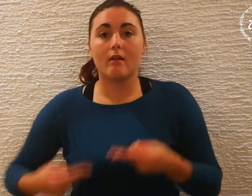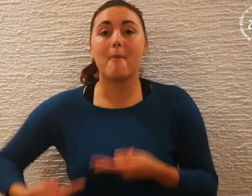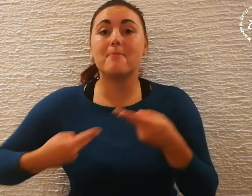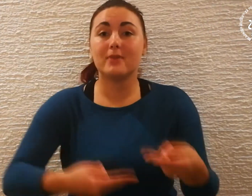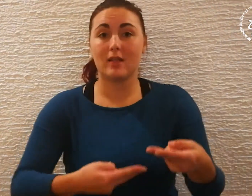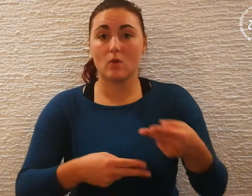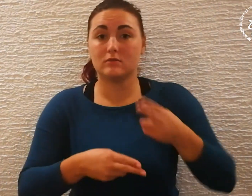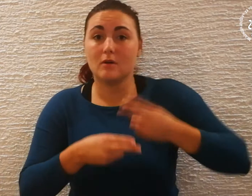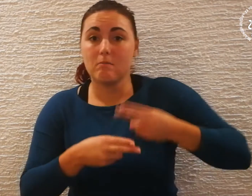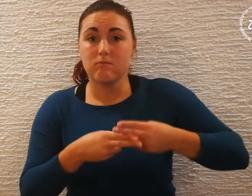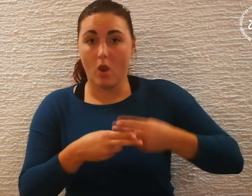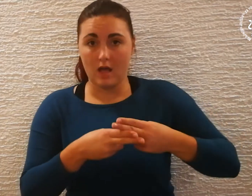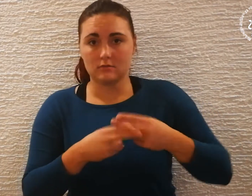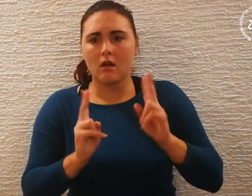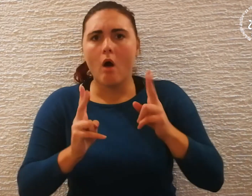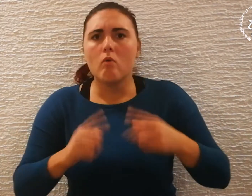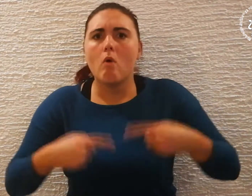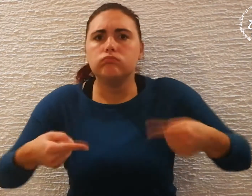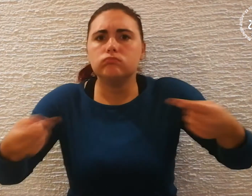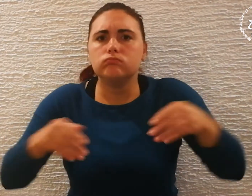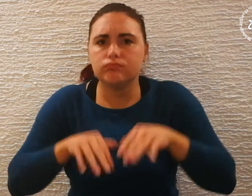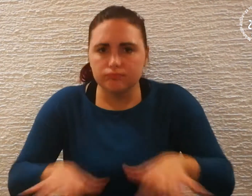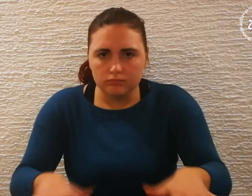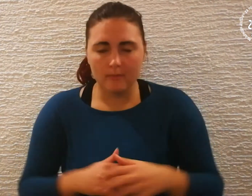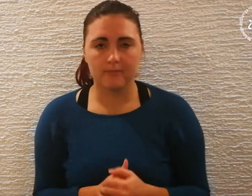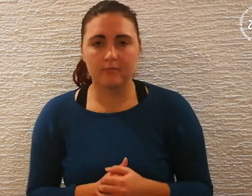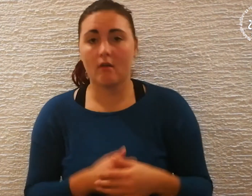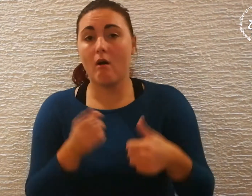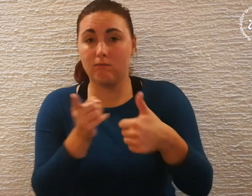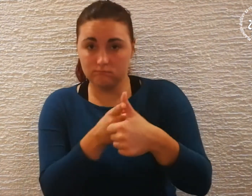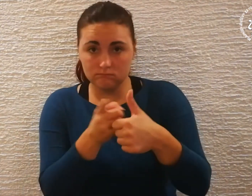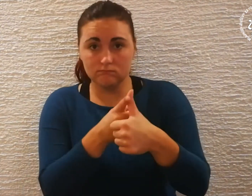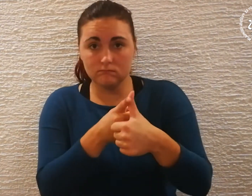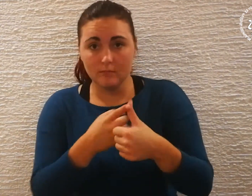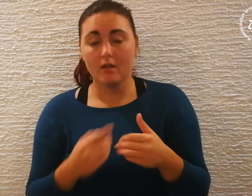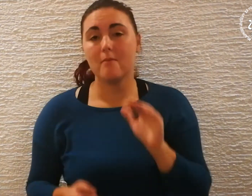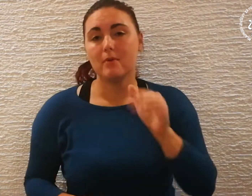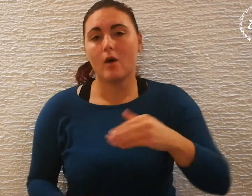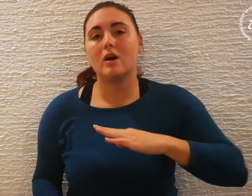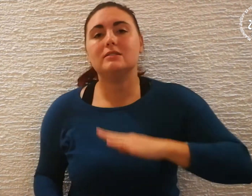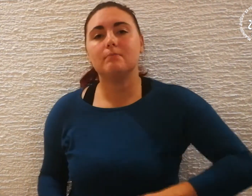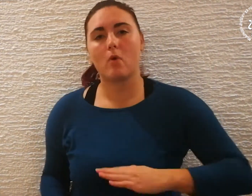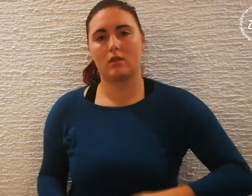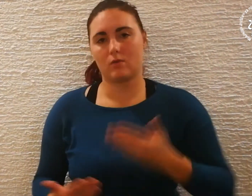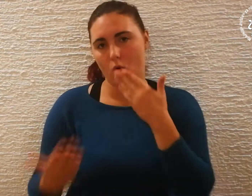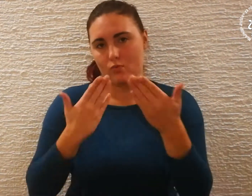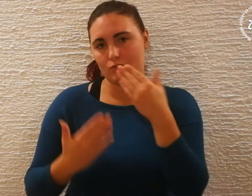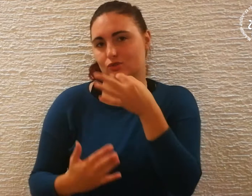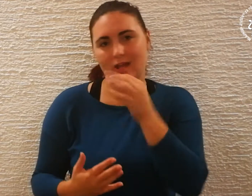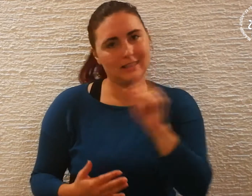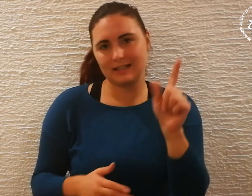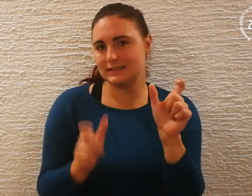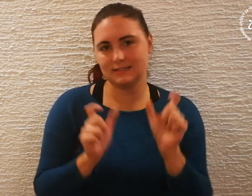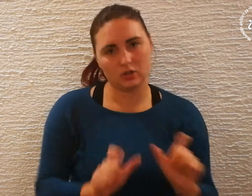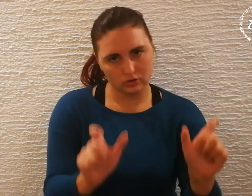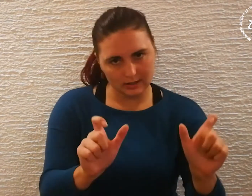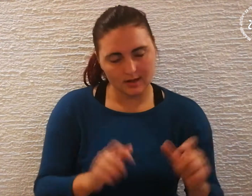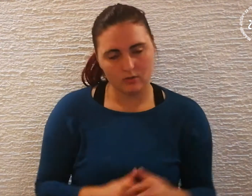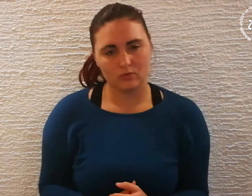Kako se ta bolezen prenaša in širi? 1. Preko spolnega odnosa brez zaščite.